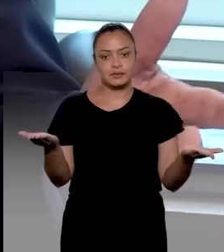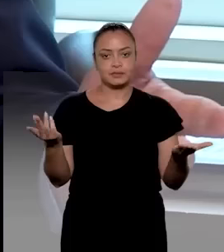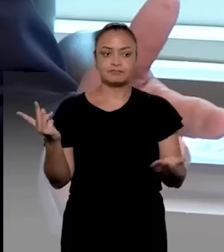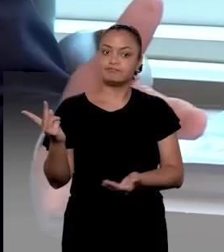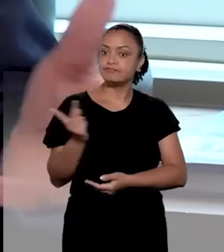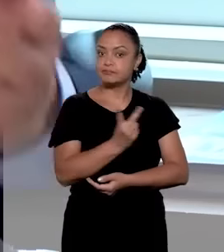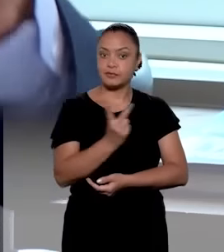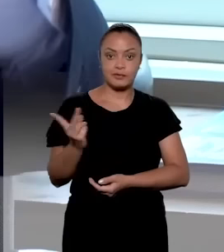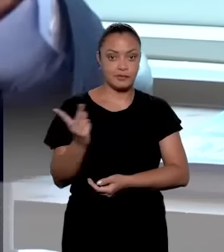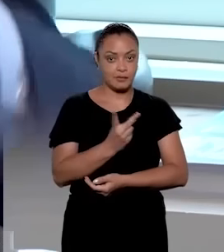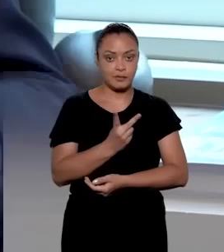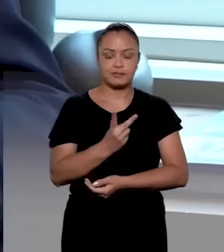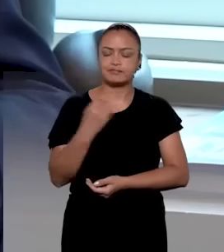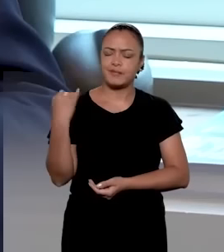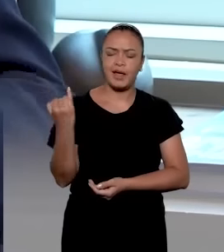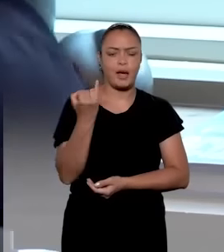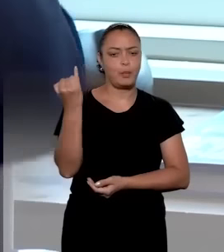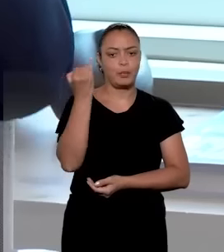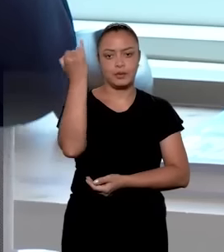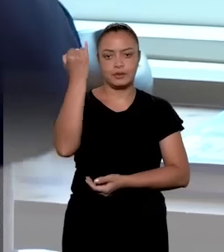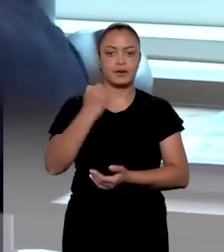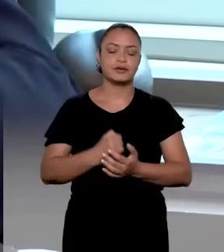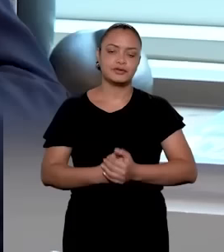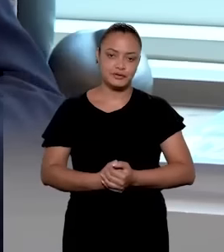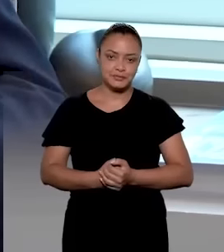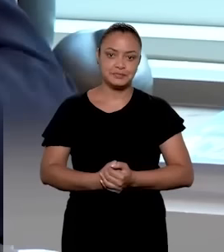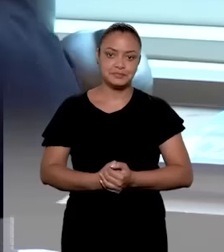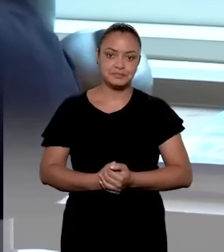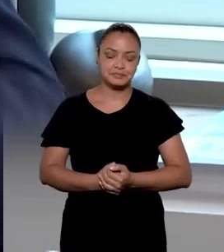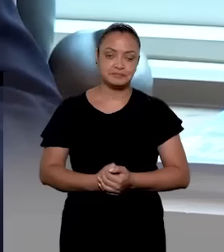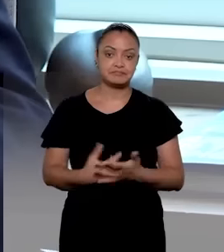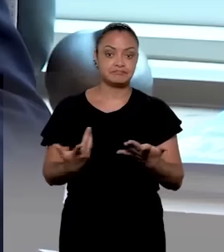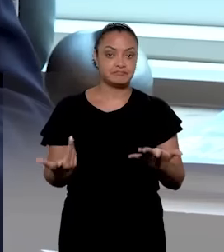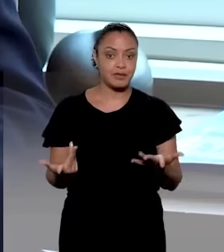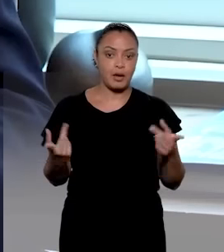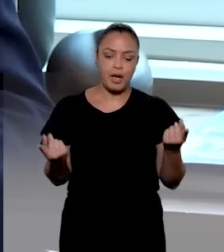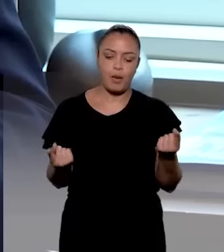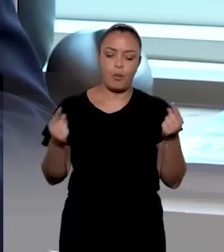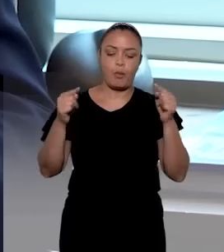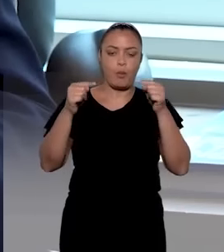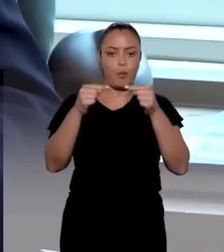Portanto, o rural e o urbano são duas metades do mesmo corpo e o corpo é a